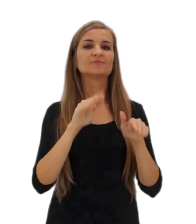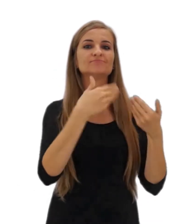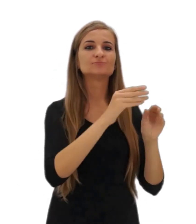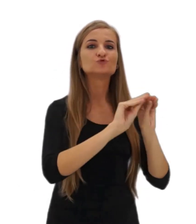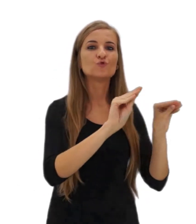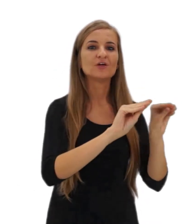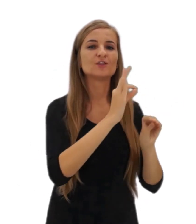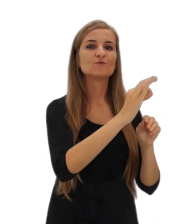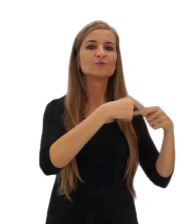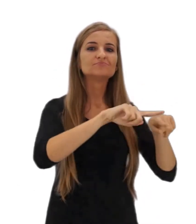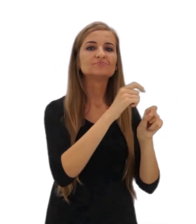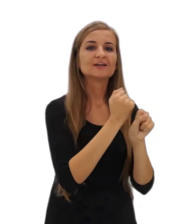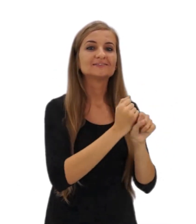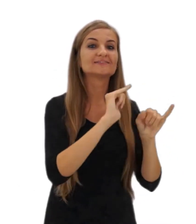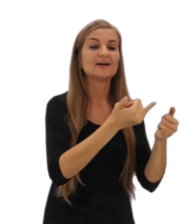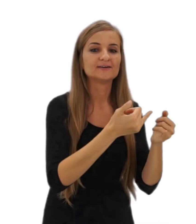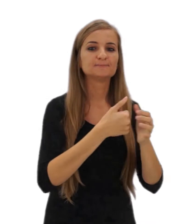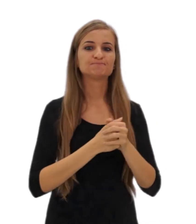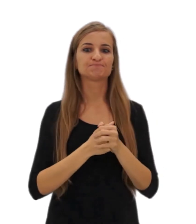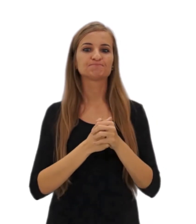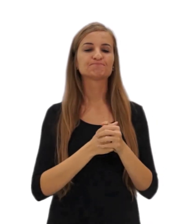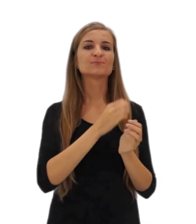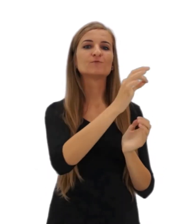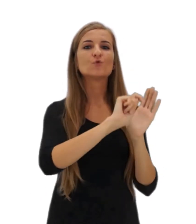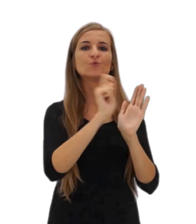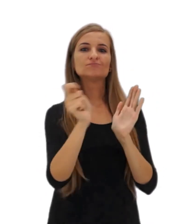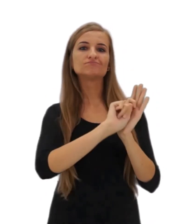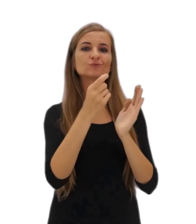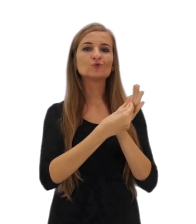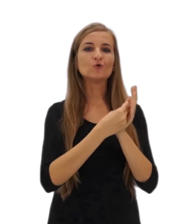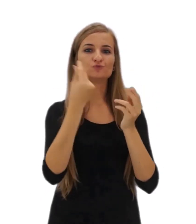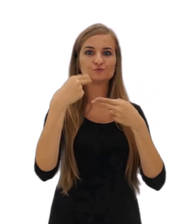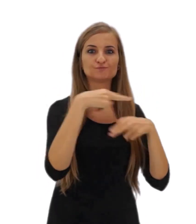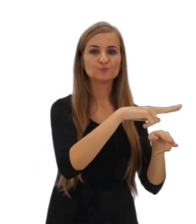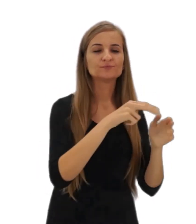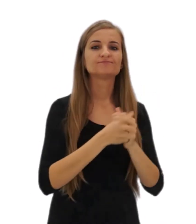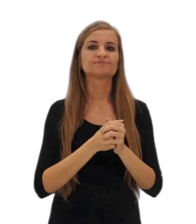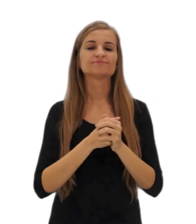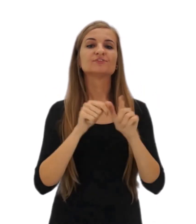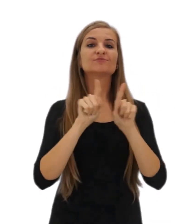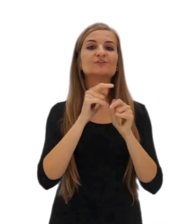szkolenie do wykonywanej pracy, zwrócić koszty dojazdów